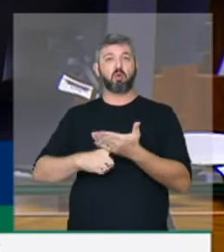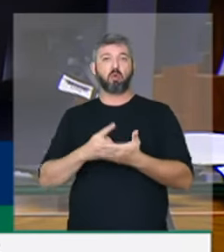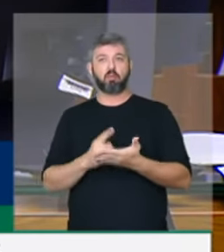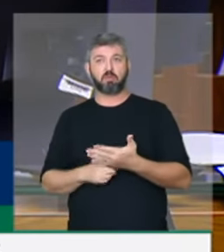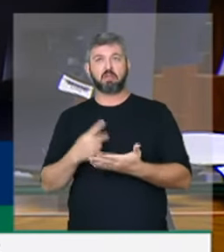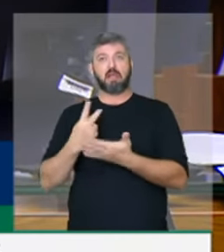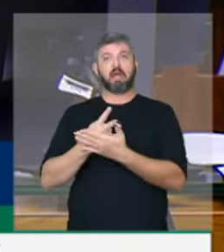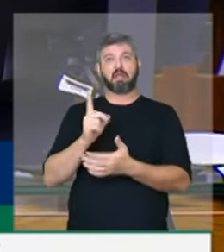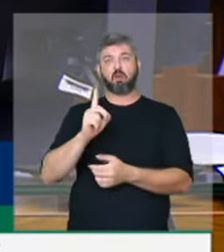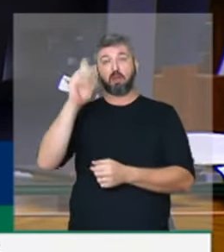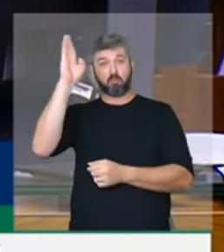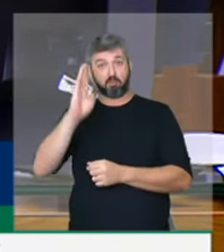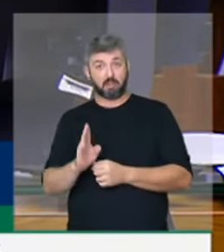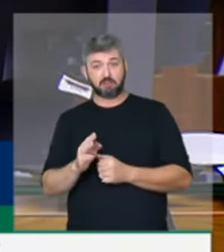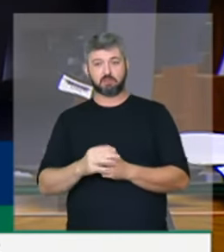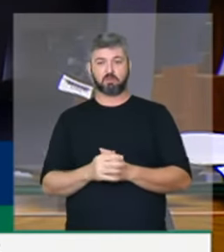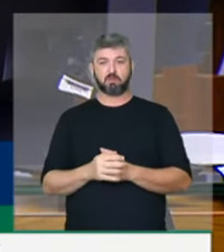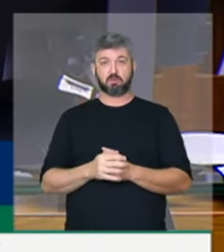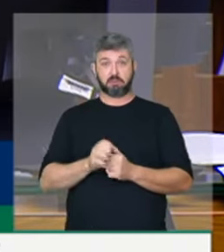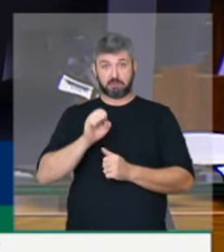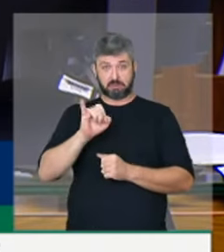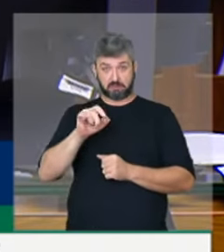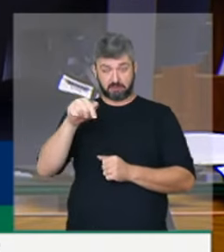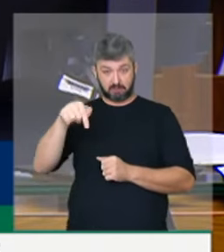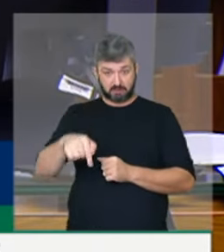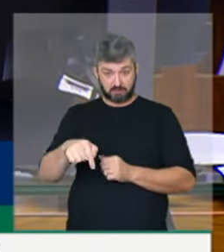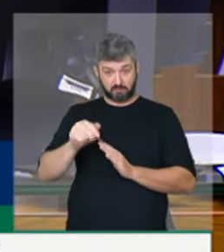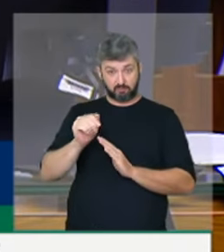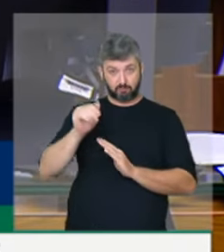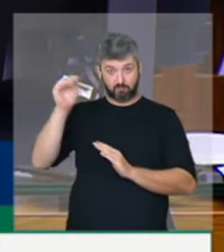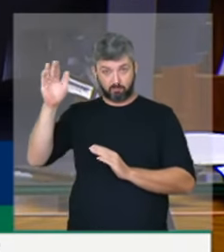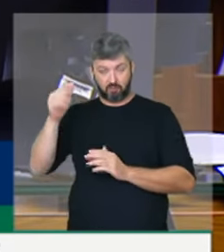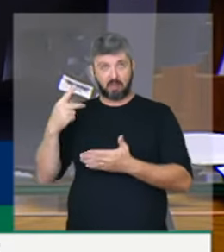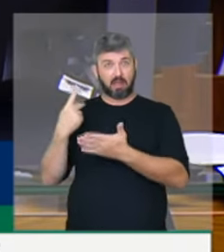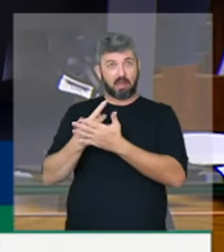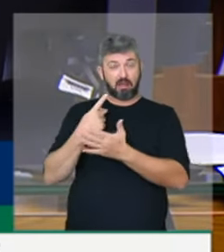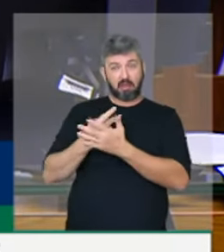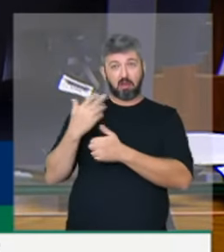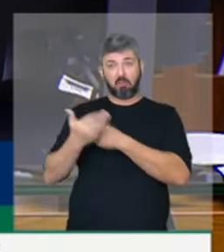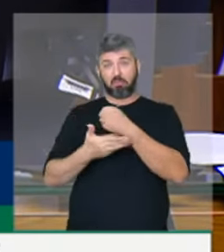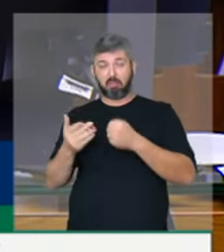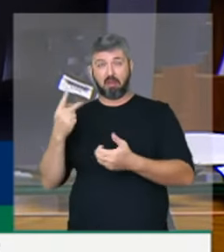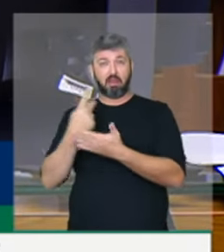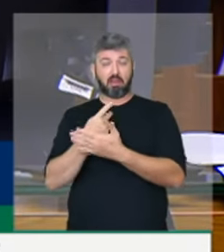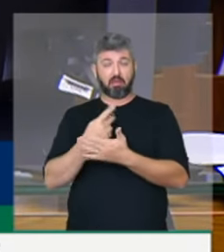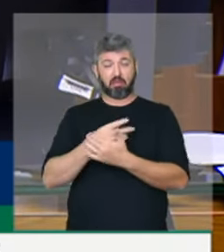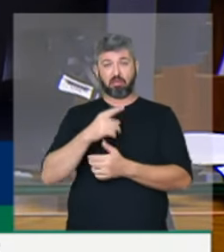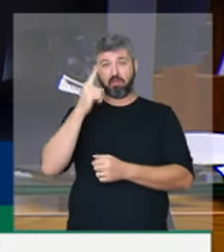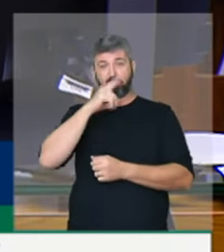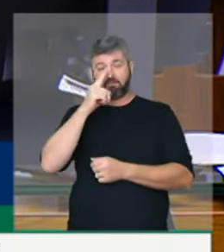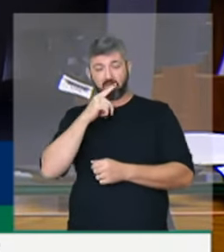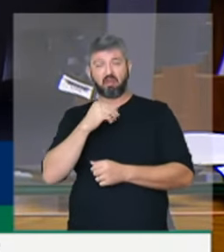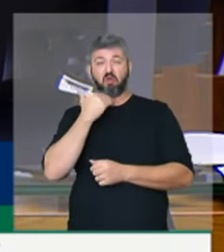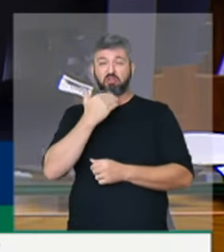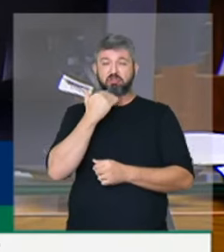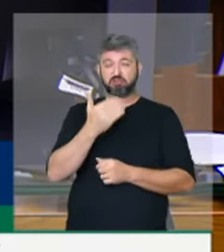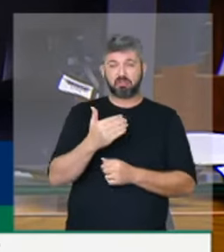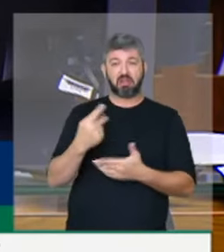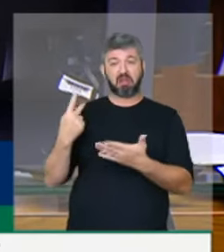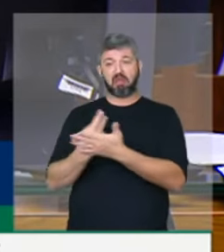O PAÍS. SE FORA DAQUI... ERROS PRIMO AIRGS, ERROS DESNECESSÁRIOS, ERROS NEUT EIS, ERROS QUE NÃO SÃO MUITO MENORES.... DO QUE OS ACERTOS COMETIDOS CONTINUAREM A SEREM